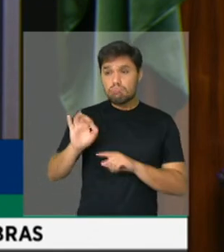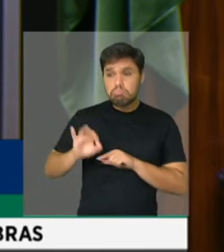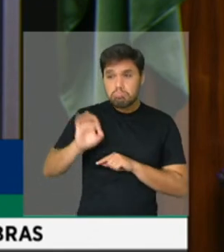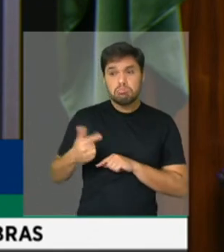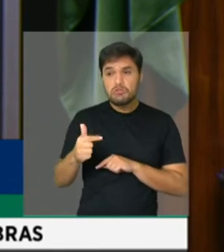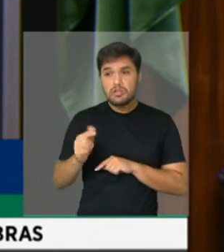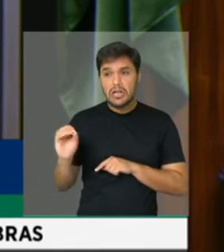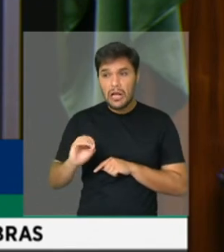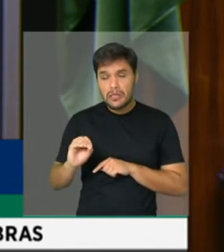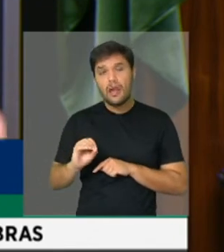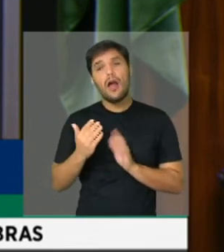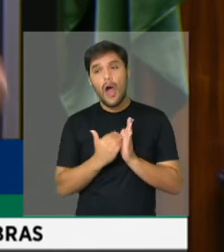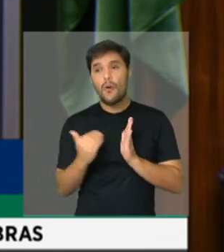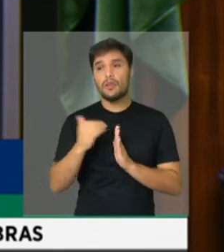MEGAWATT HORA, A ENERGIA... DO CONSUMIDOR RESIDENCIAL...